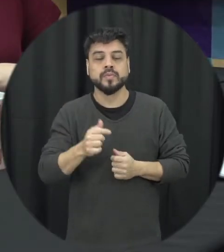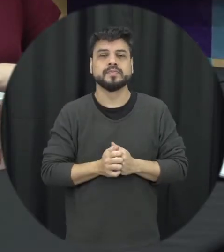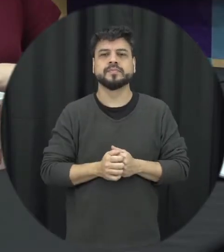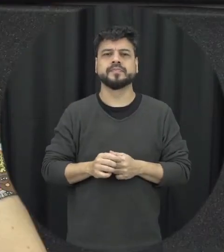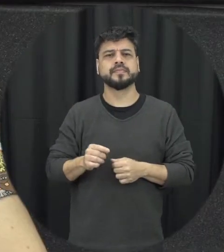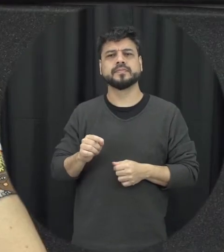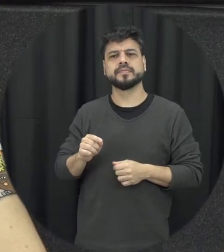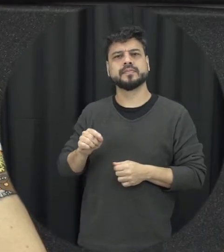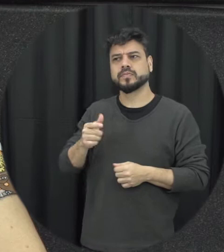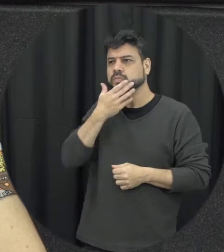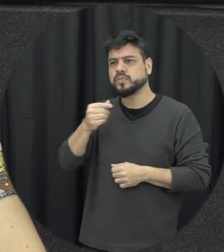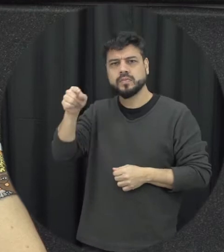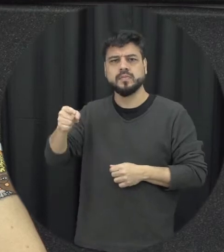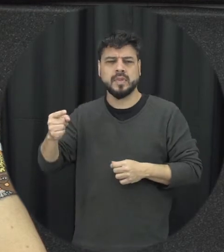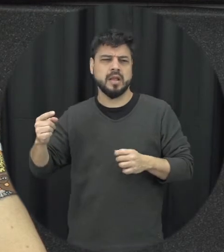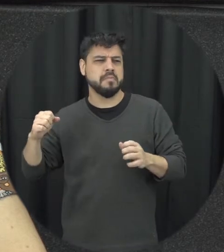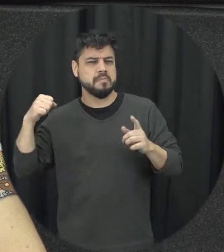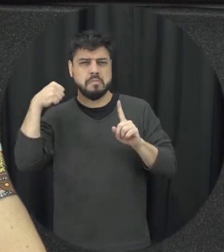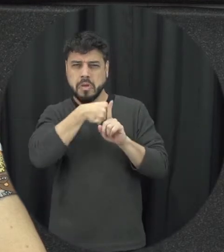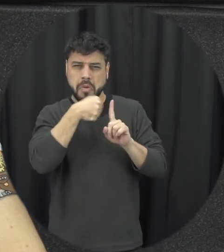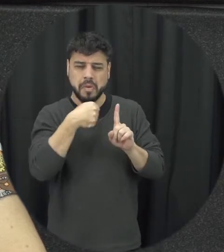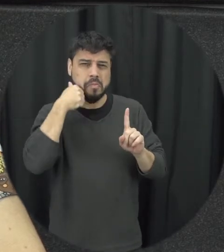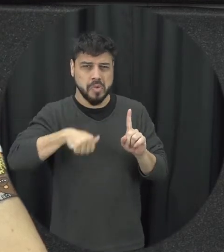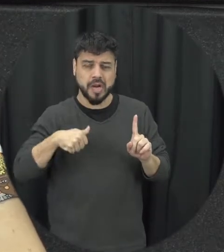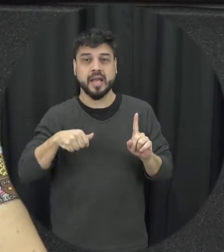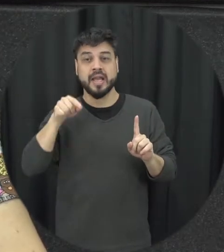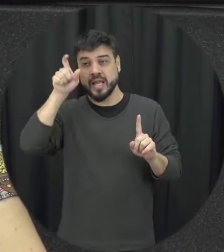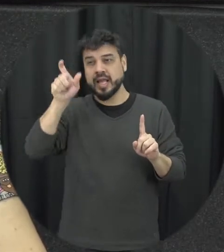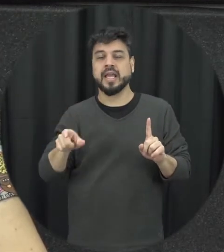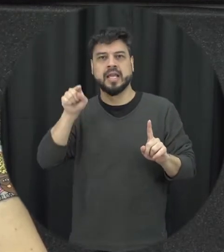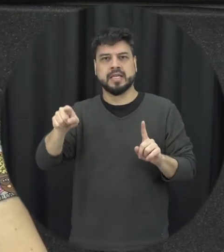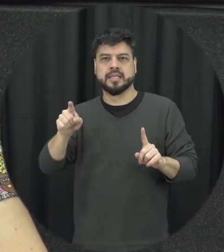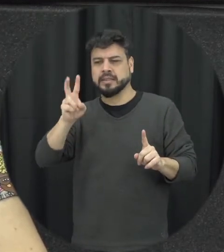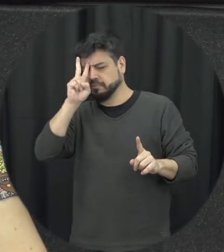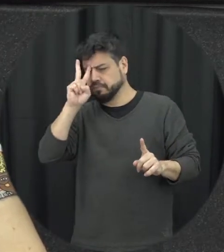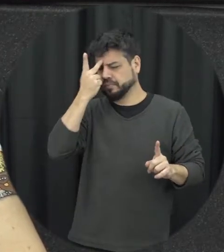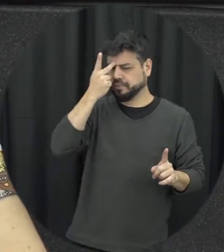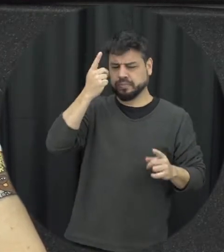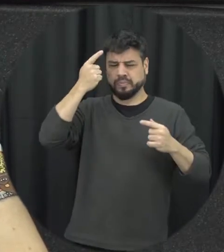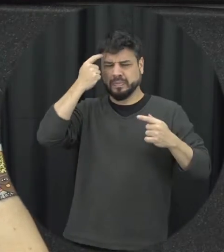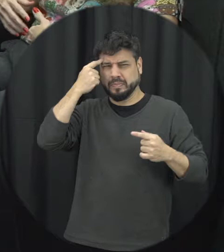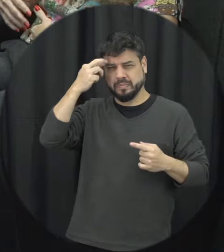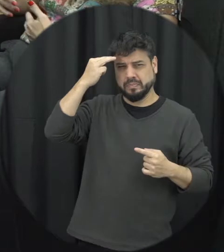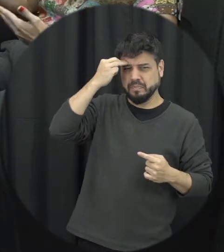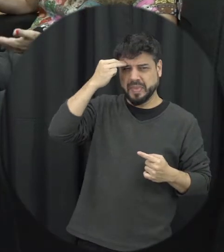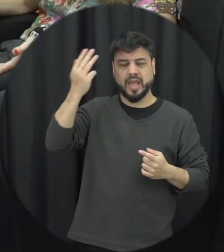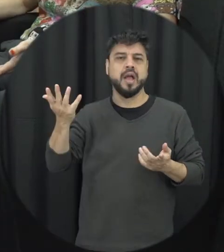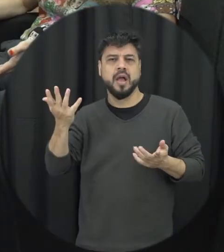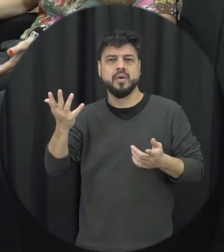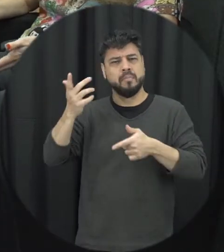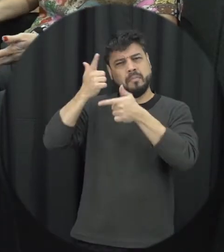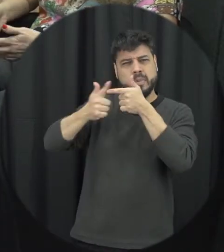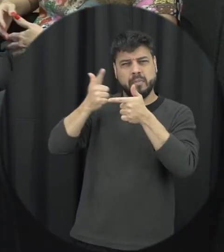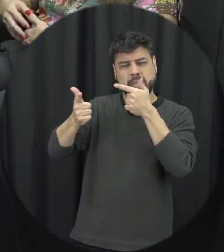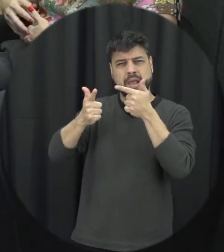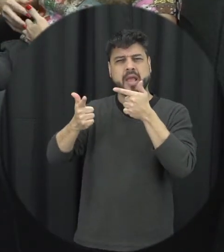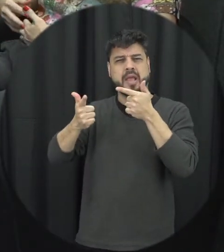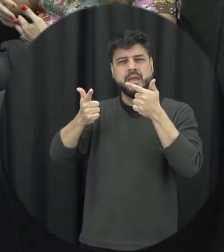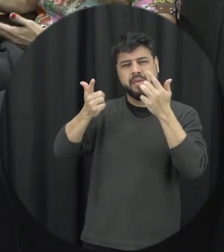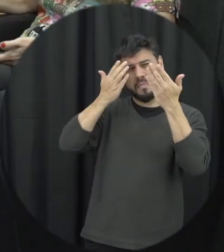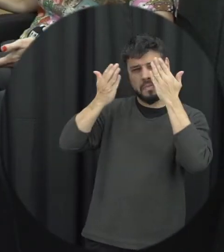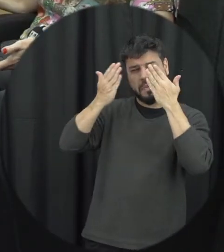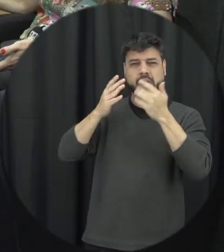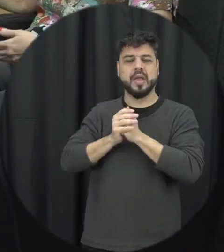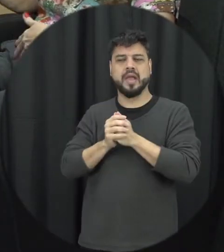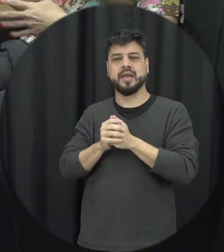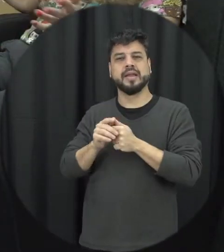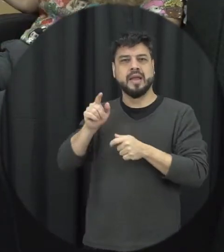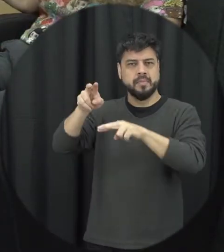que agride uma mulher ele é um transtorno mental um problema psiquiátrico e é por isso né Isso aí é